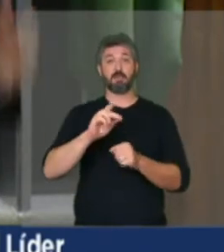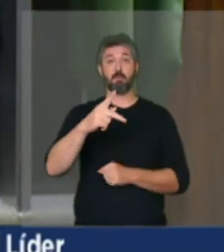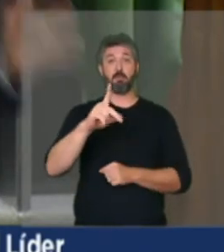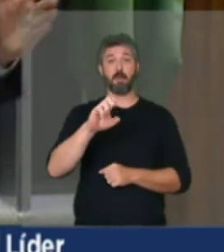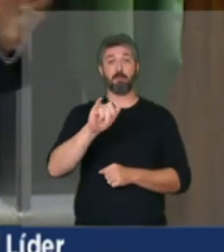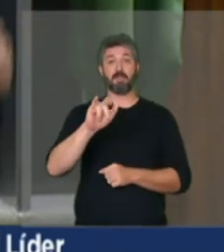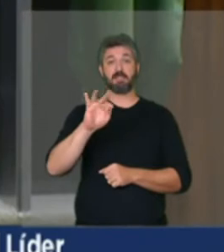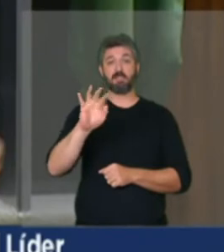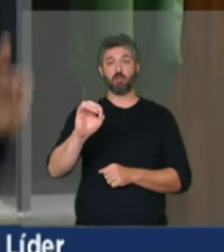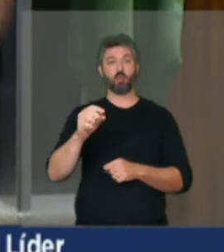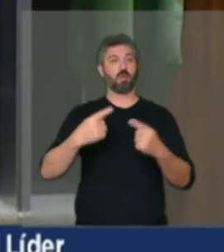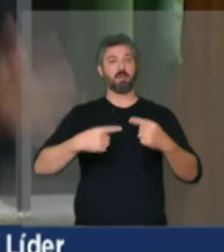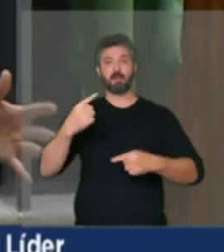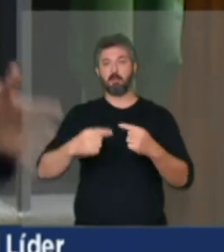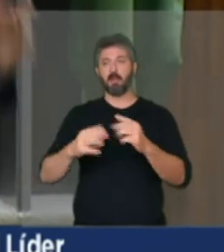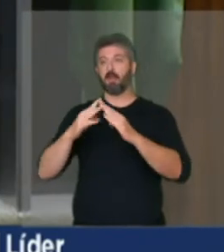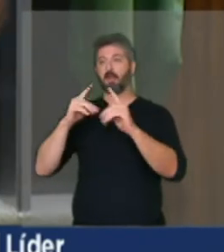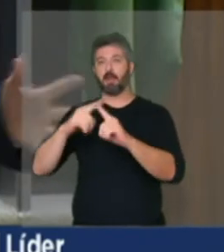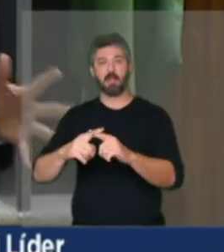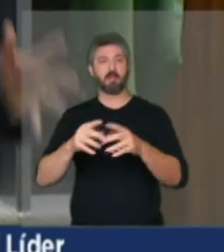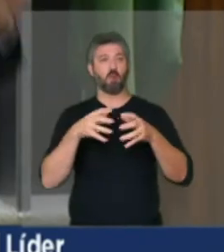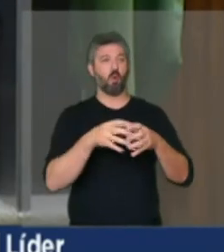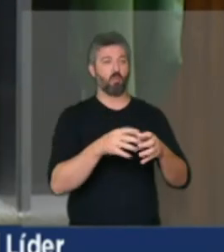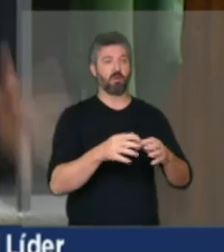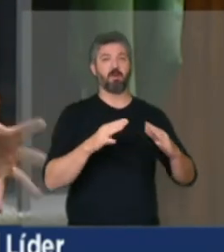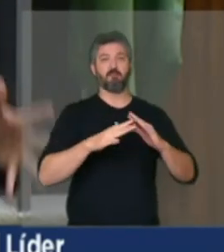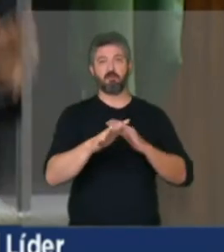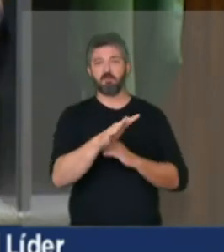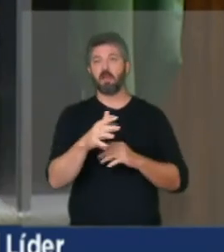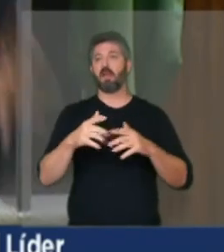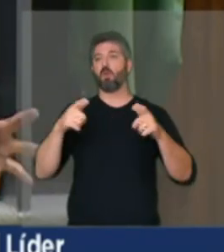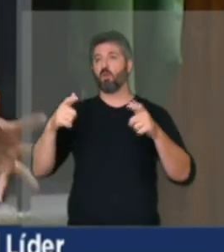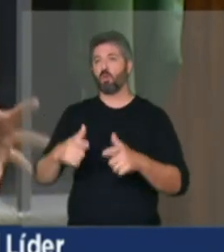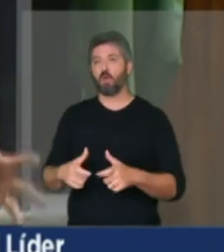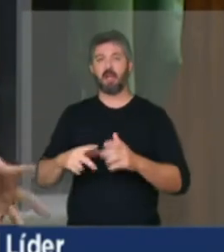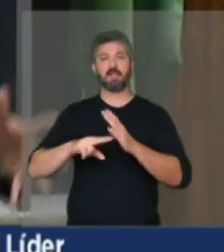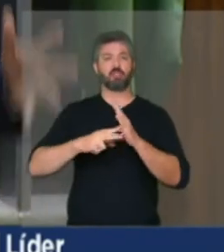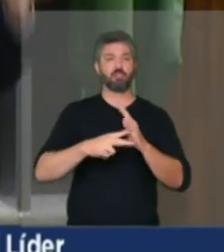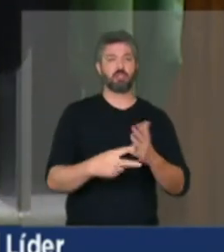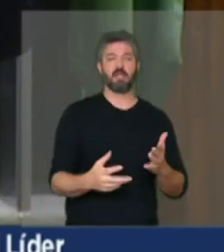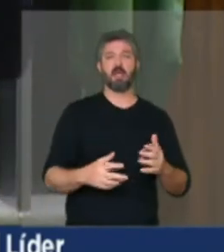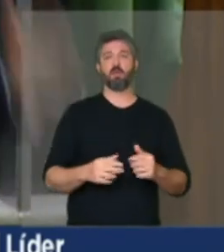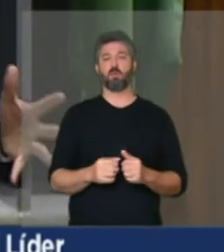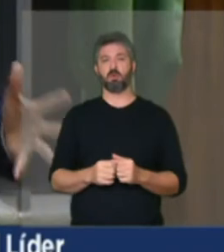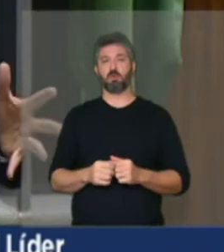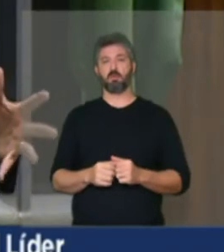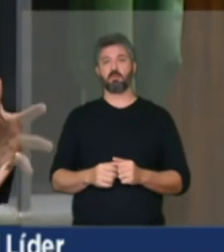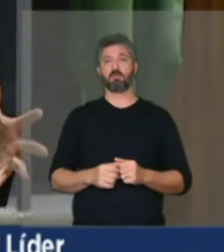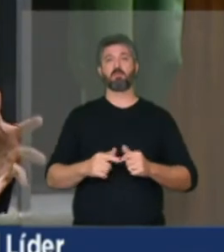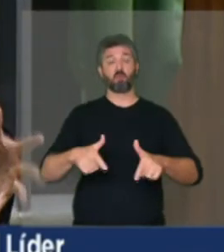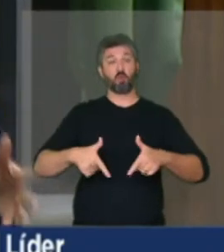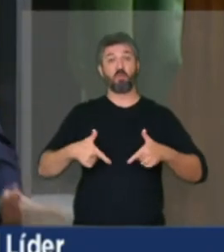RIO GRANDE DO SUL FAZER UM GRANDE PLEBISCITO, DEBATES DAS IGREJAS, NAS ENTIDADES, NOS SINDICATOS, NAS COOPERATIVAS, UMA VERDADEIRA MOBILIZAÇÃO SOCIAL PARA DIZER: GOVERNADOR